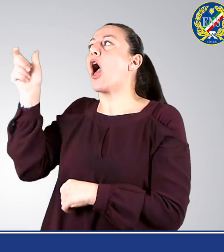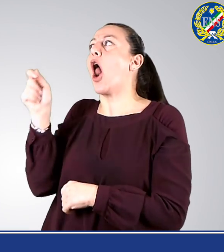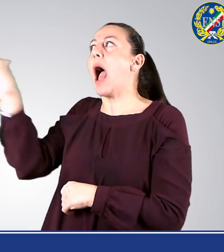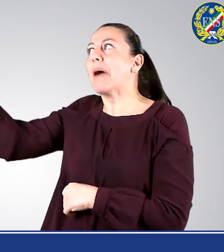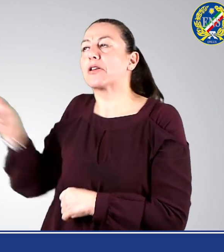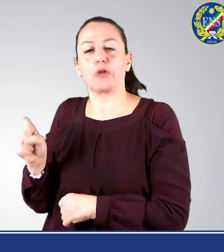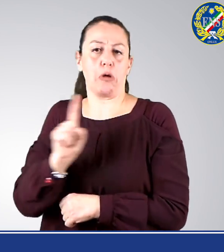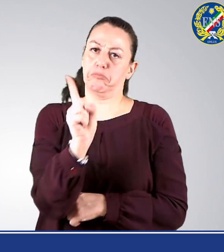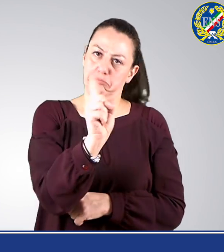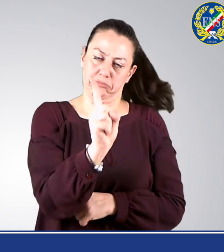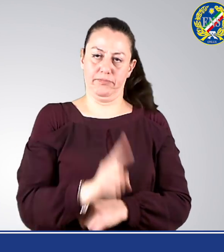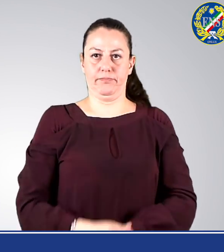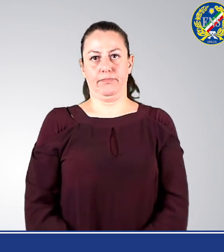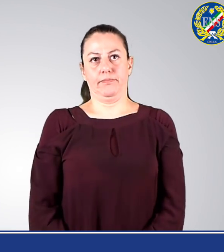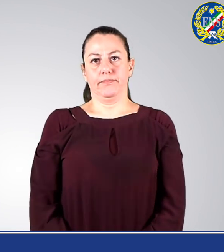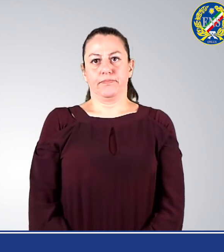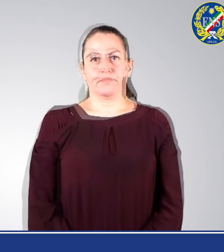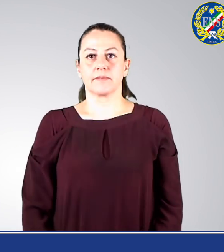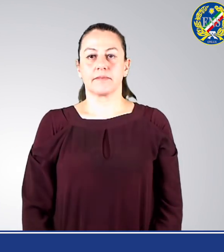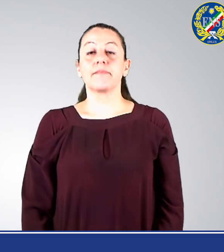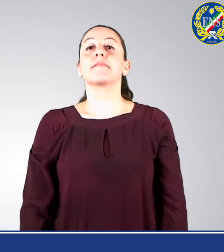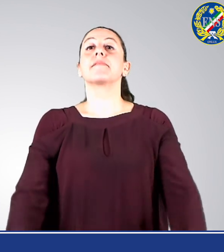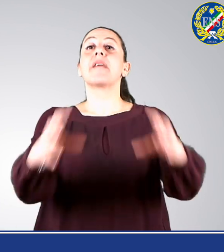non sono stati assunti con il collocamento obbligatorio.